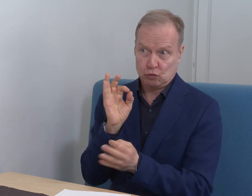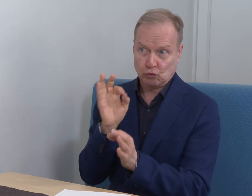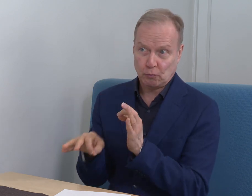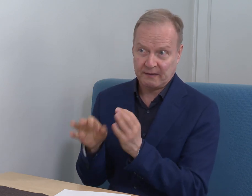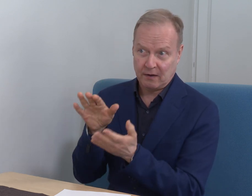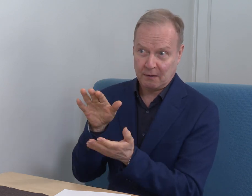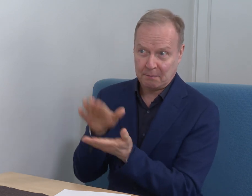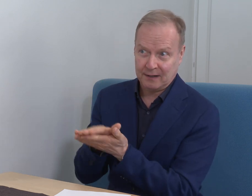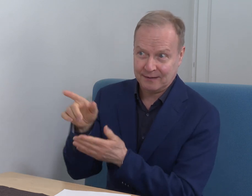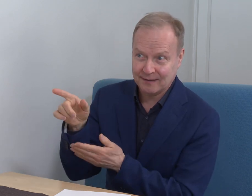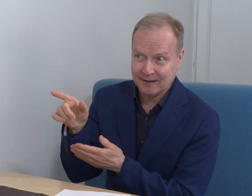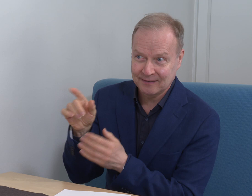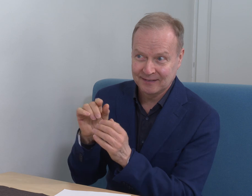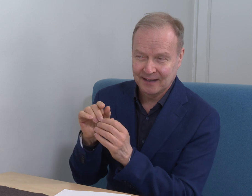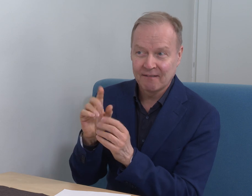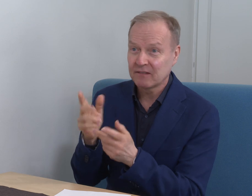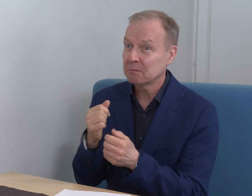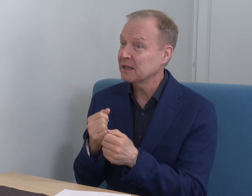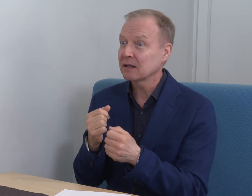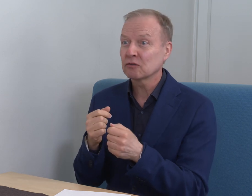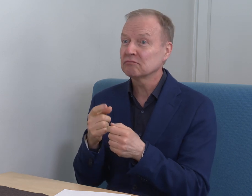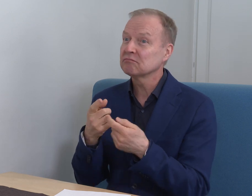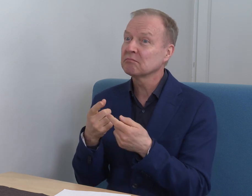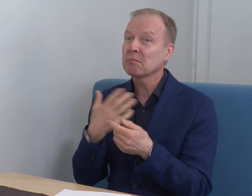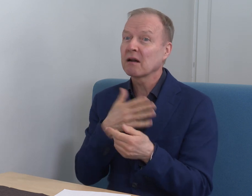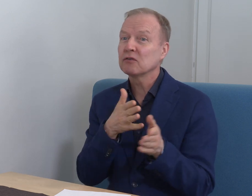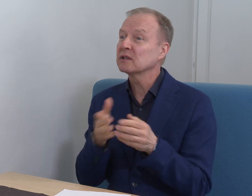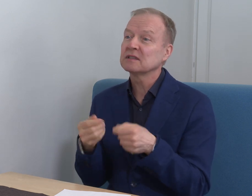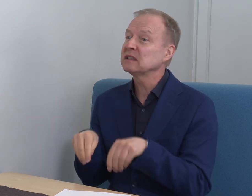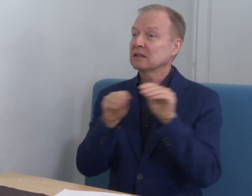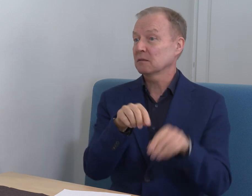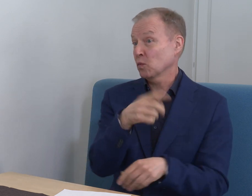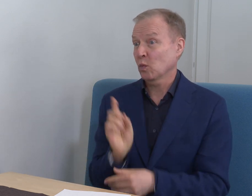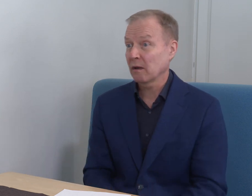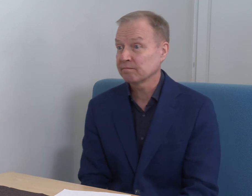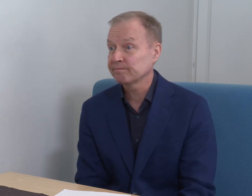pitäisikö palvelu siirtää muualle.